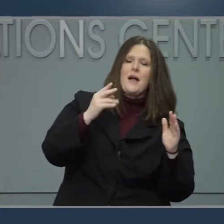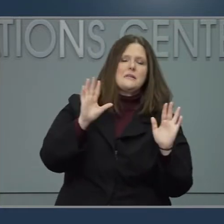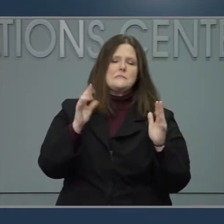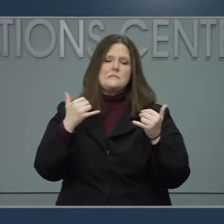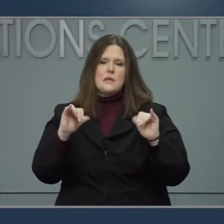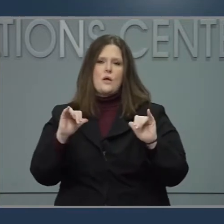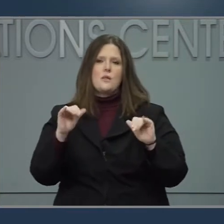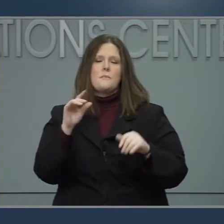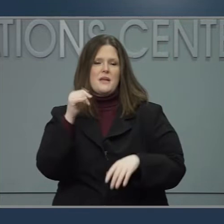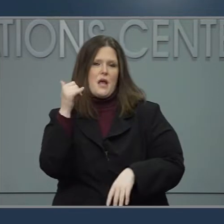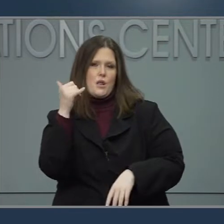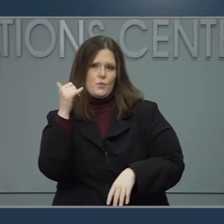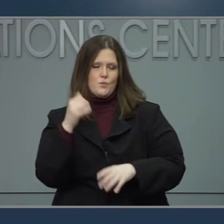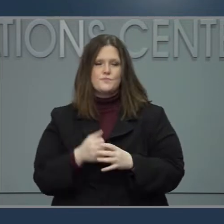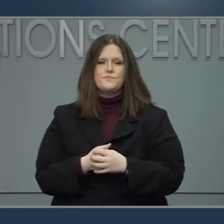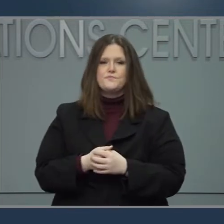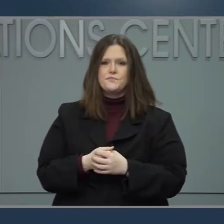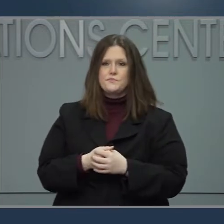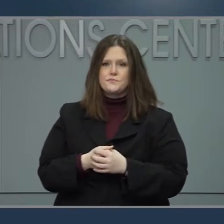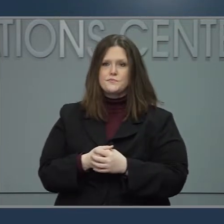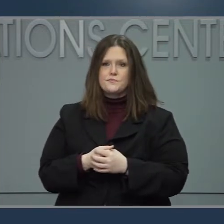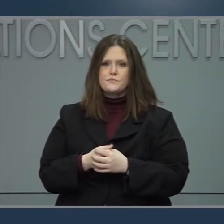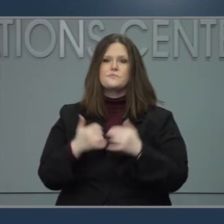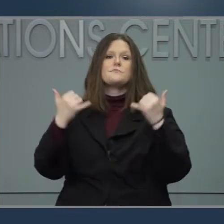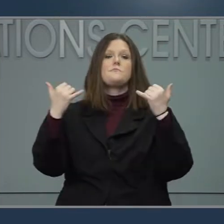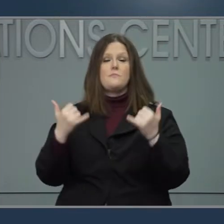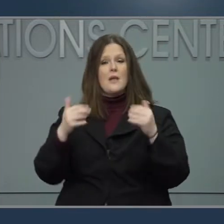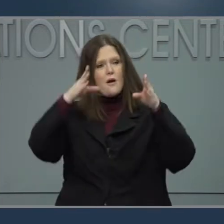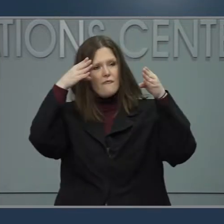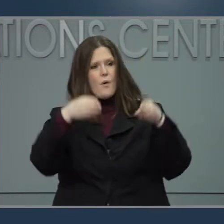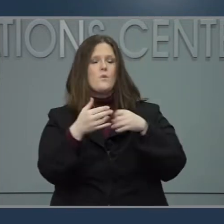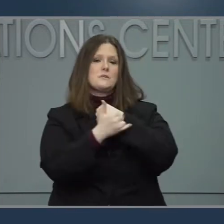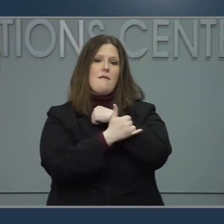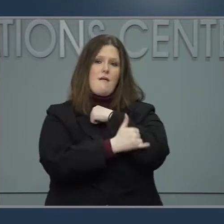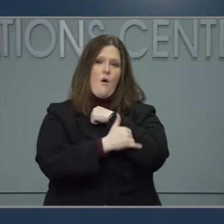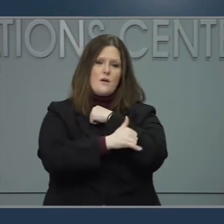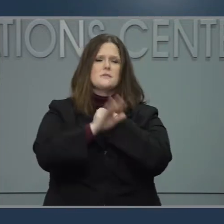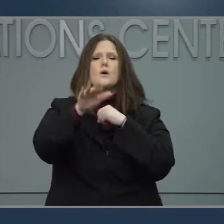Ahora veamos qué es lo que está sucediendo en los condados como recordatorio el sistema de